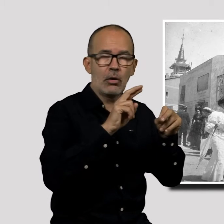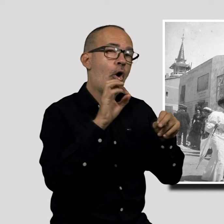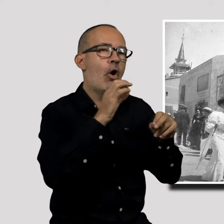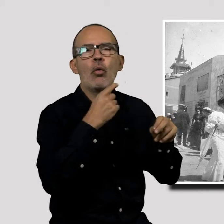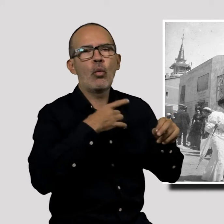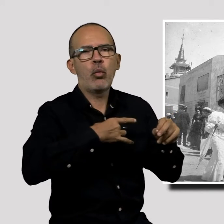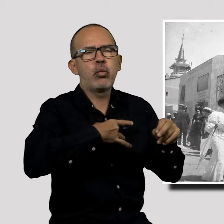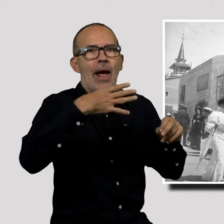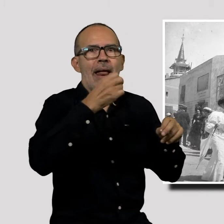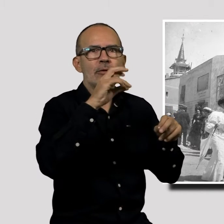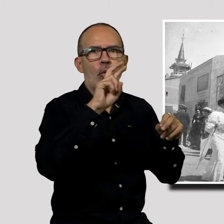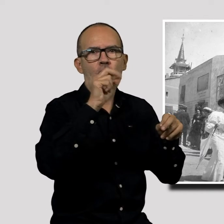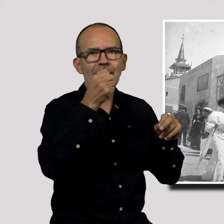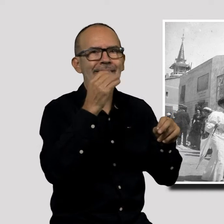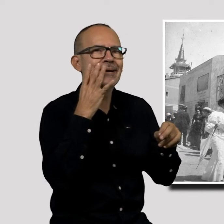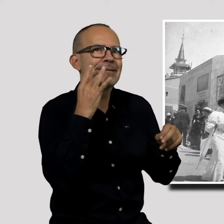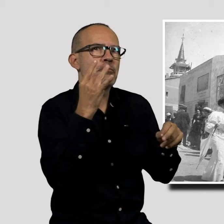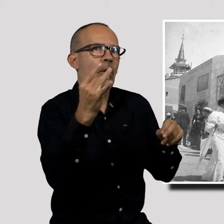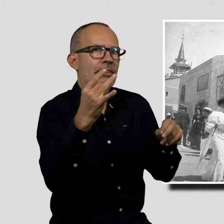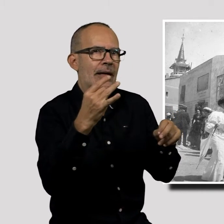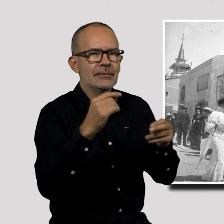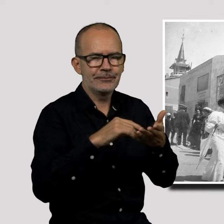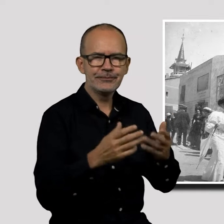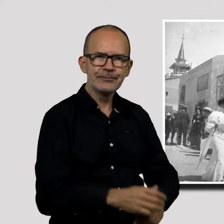la seva “blancor immaculada.” (Josep M. Planes, 1929)